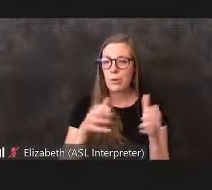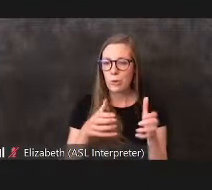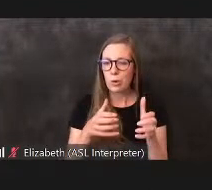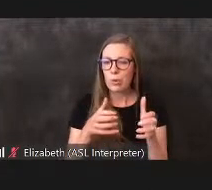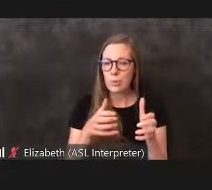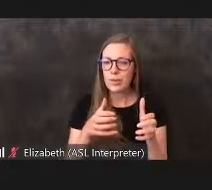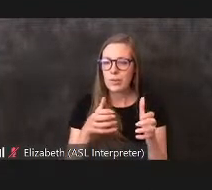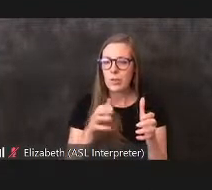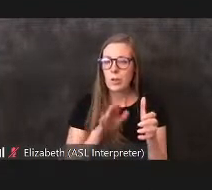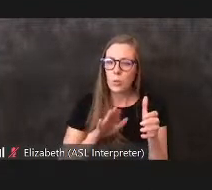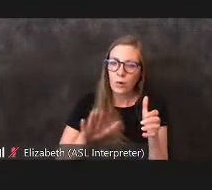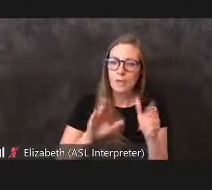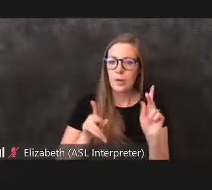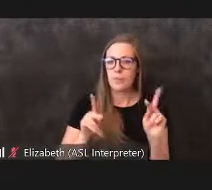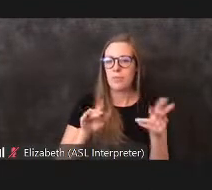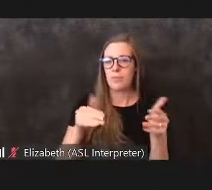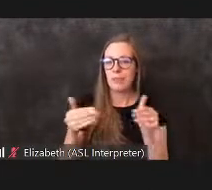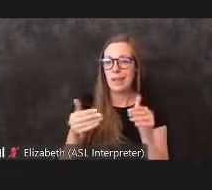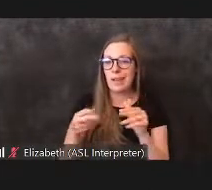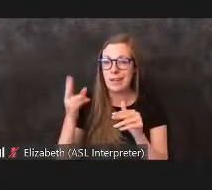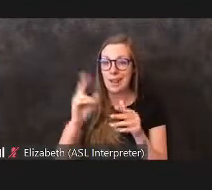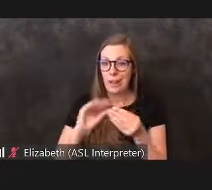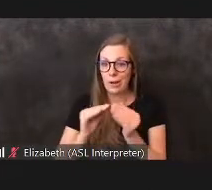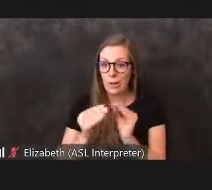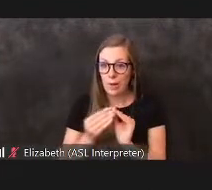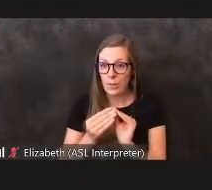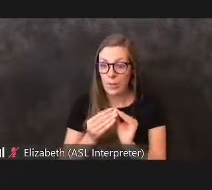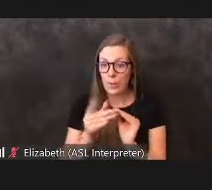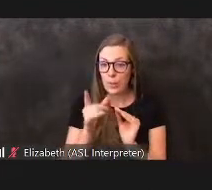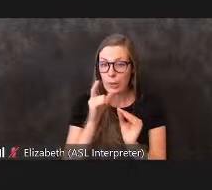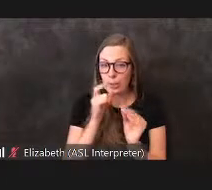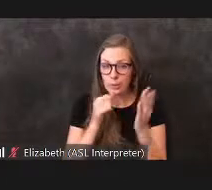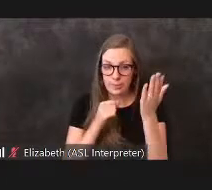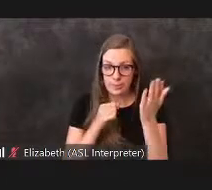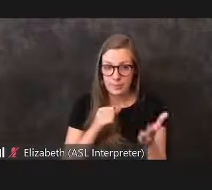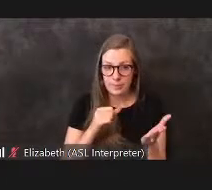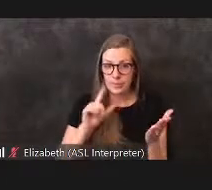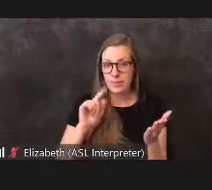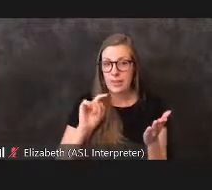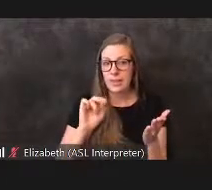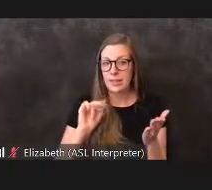alto de las paredes de adentro de la comunidad latina. Fue mayor de lo que esperaba.